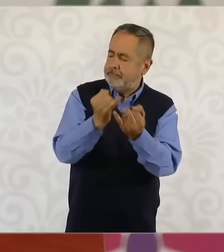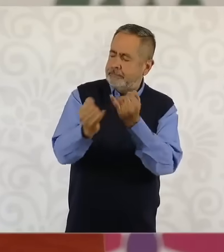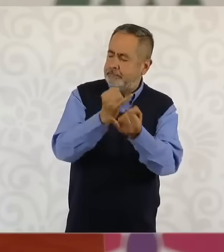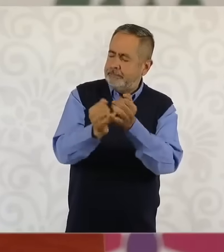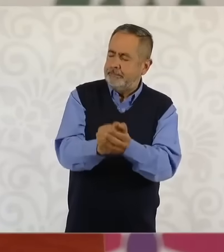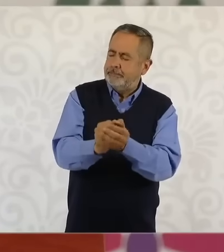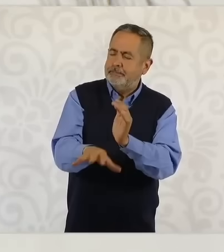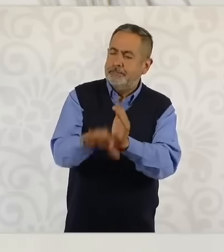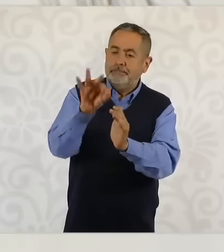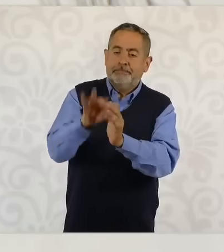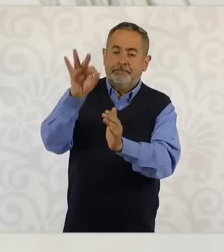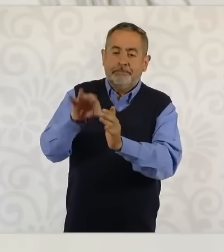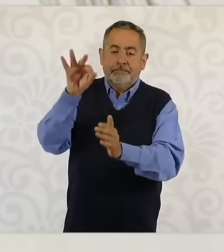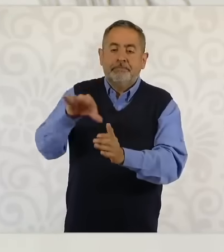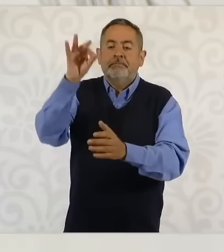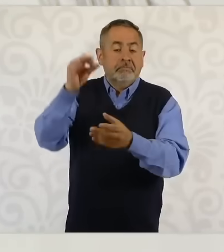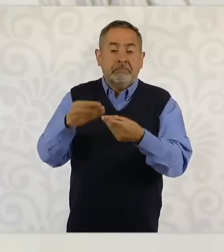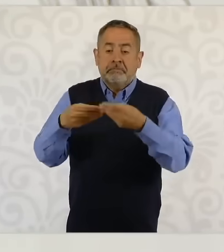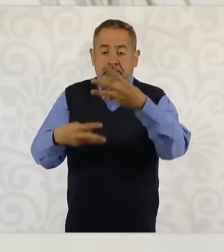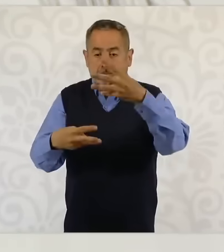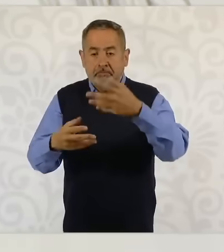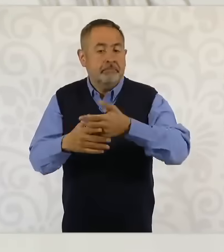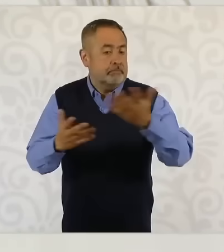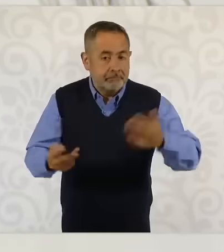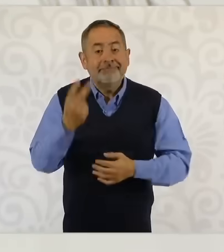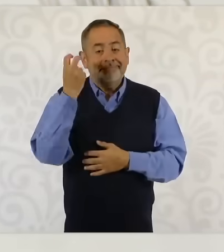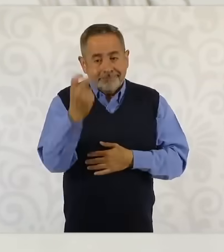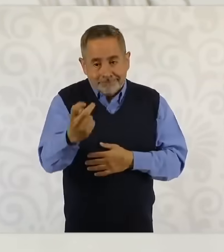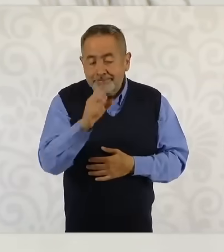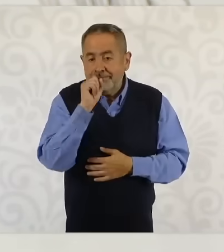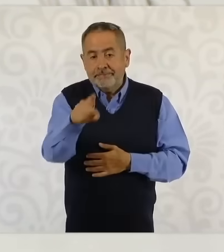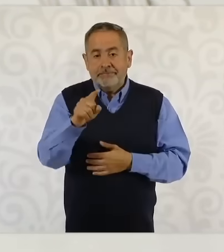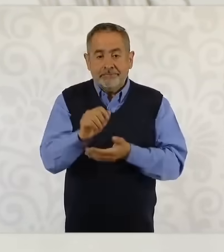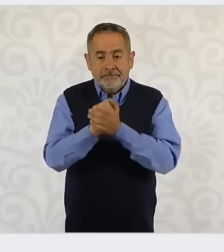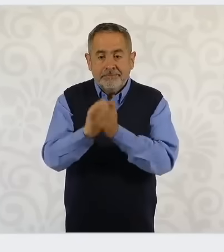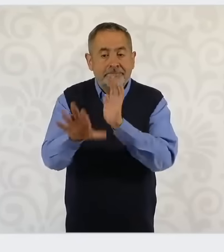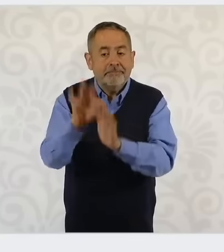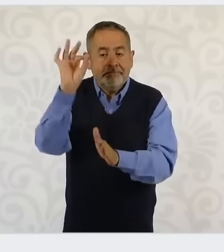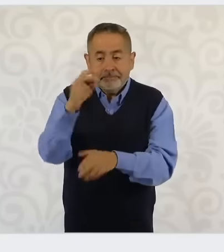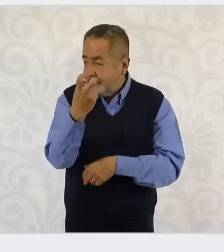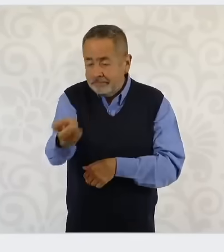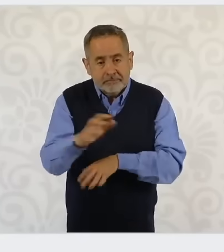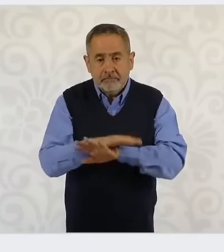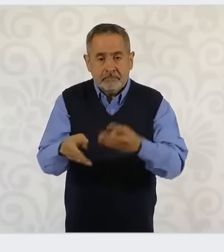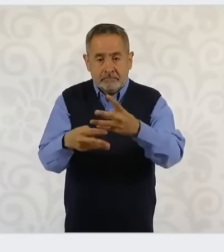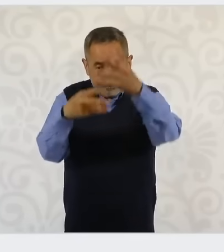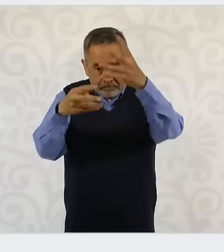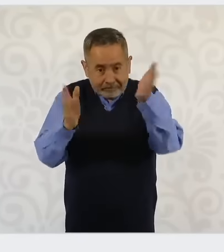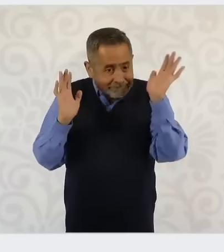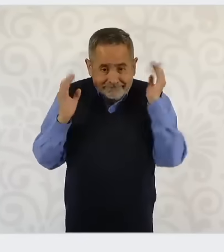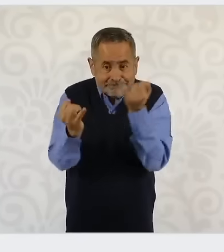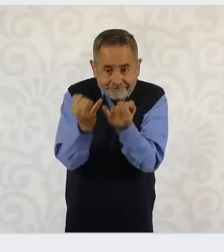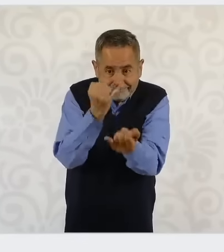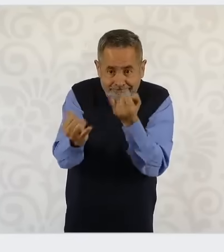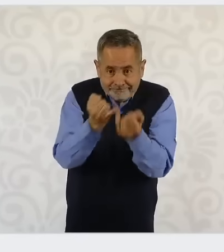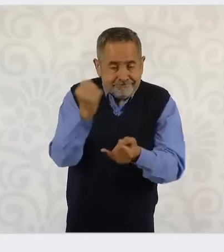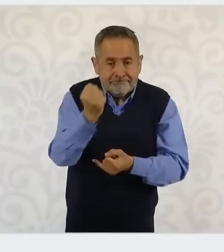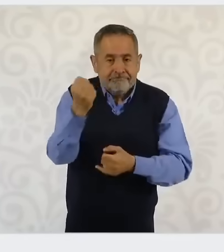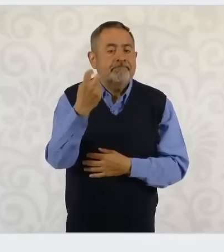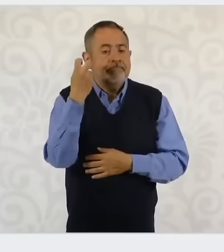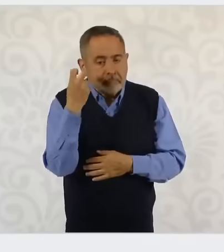la Corte y sobre eso se hizo la elección pues ese es el proceso que se siguió es un proceso